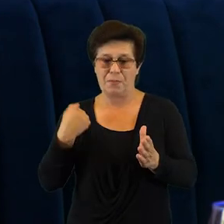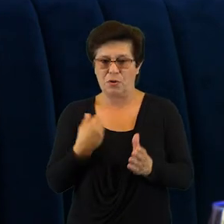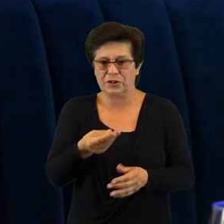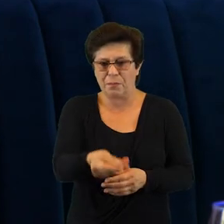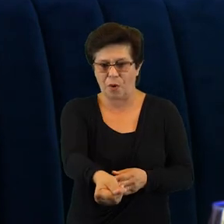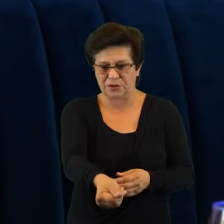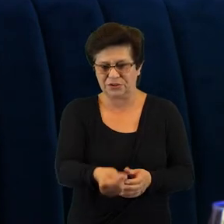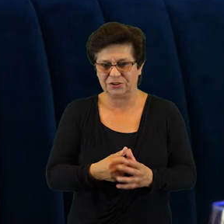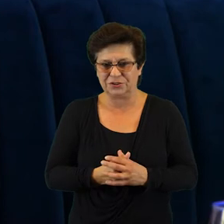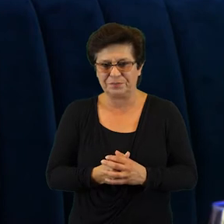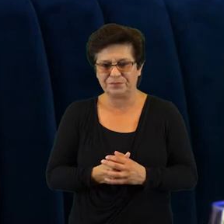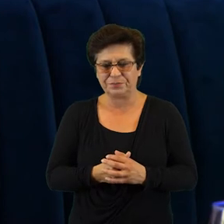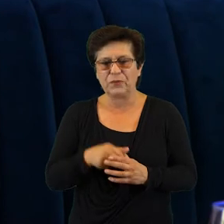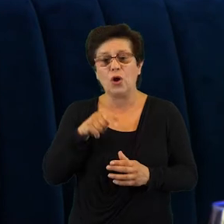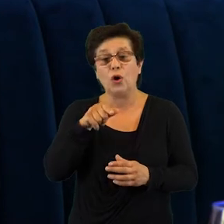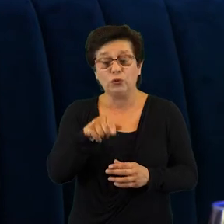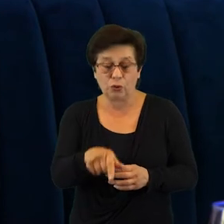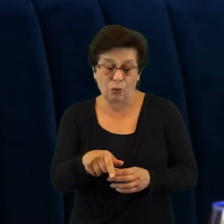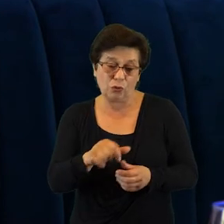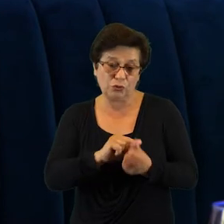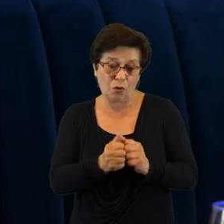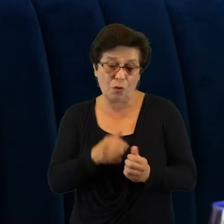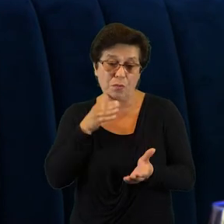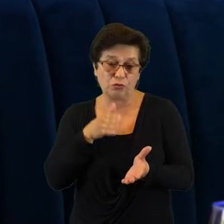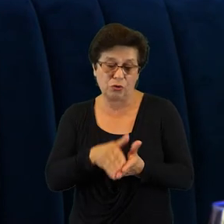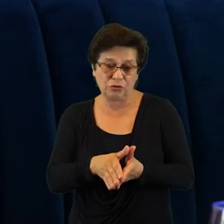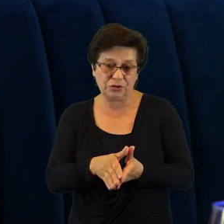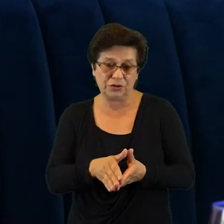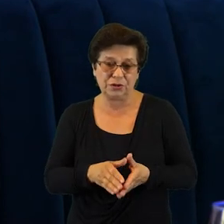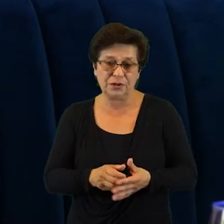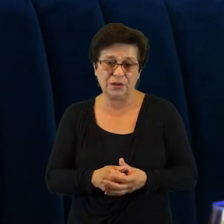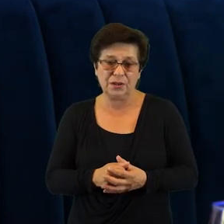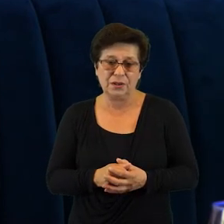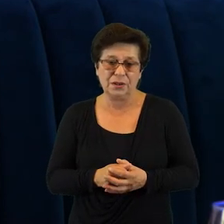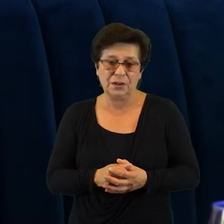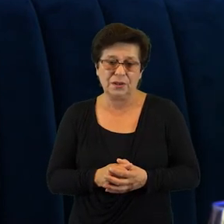Więc to są początki i ja mówię o tym w sposób lekki,